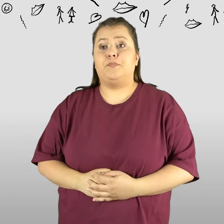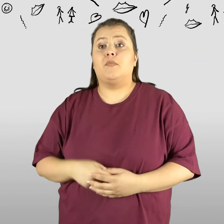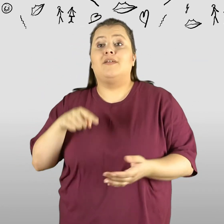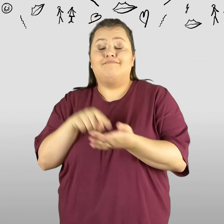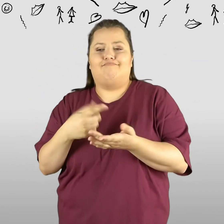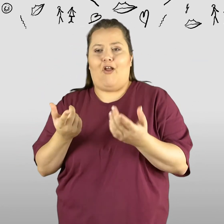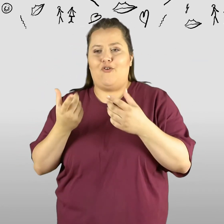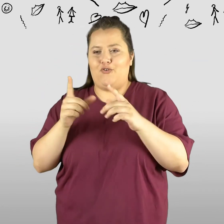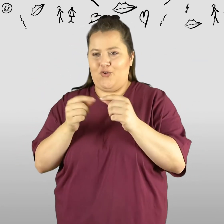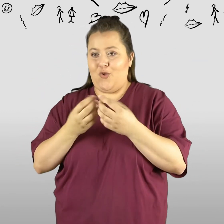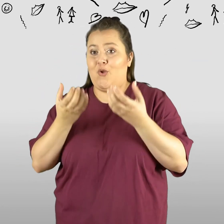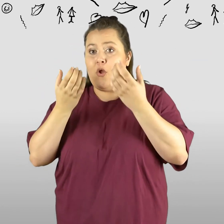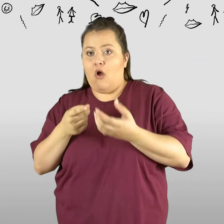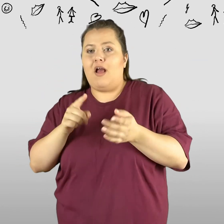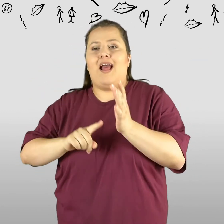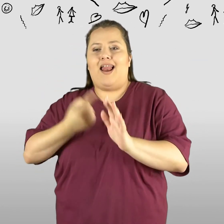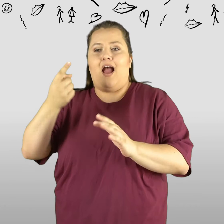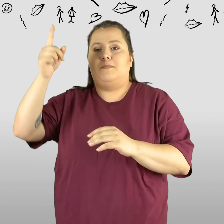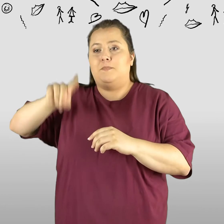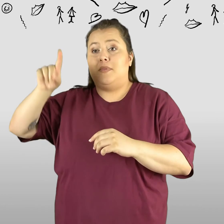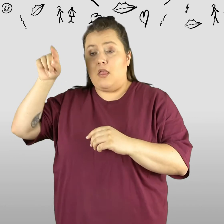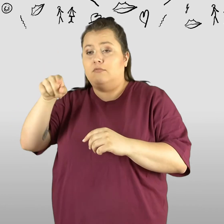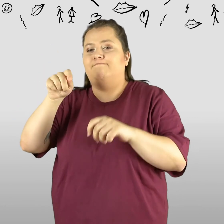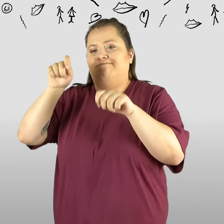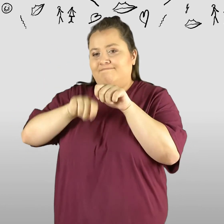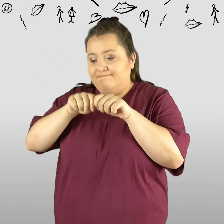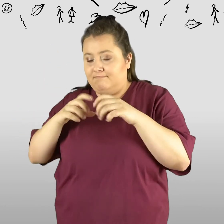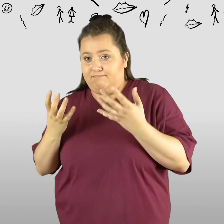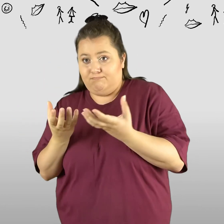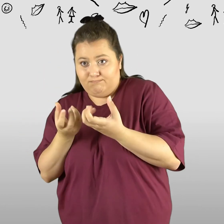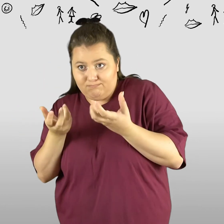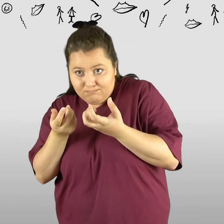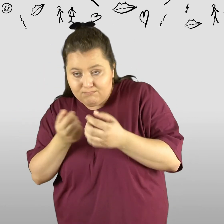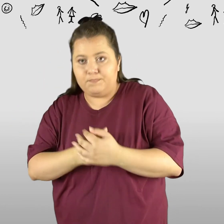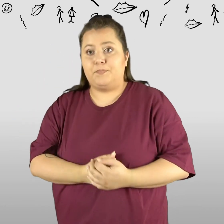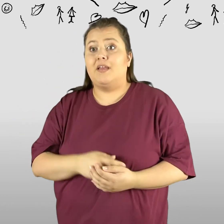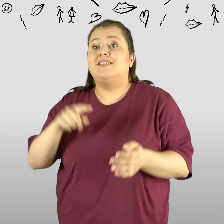W przypadku jąder przynajmniej raz w miesiącu dokładnie się im przyjrzyj.